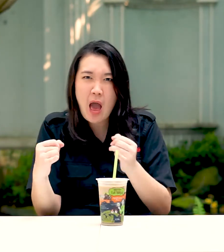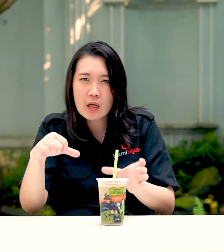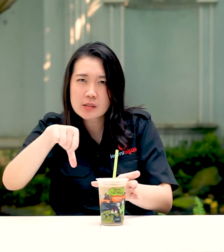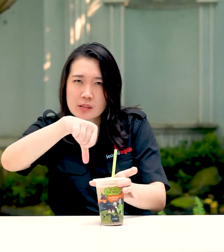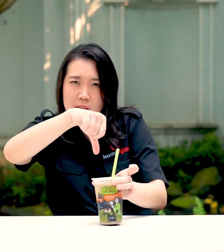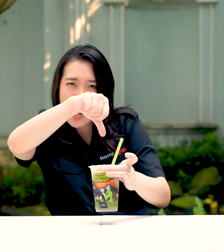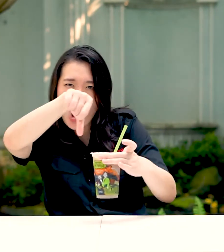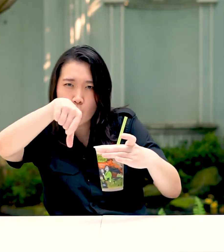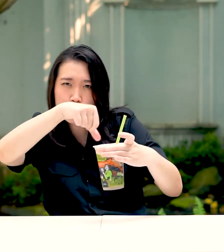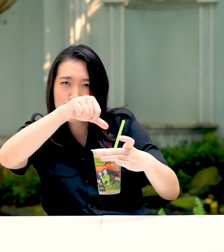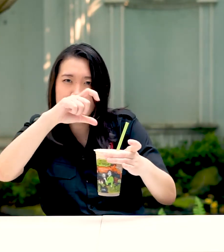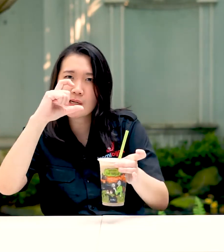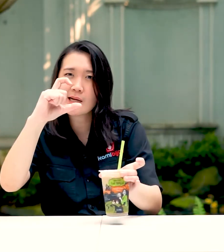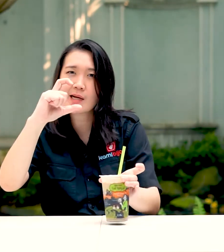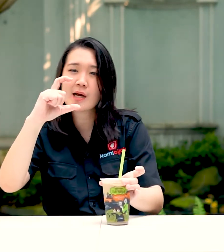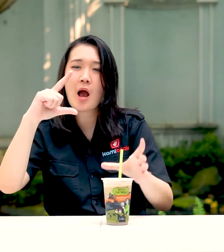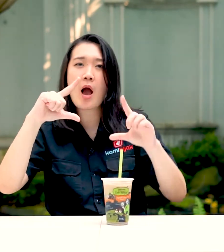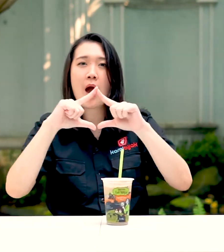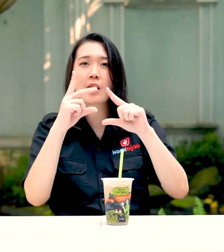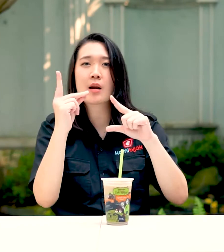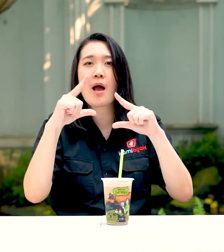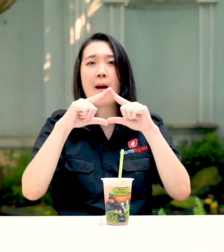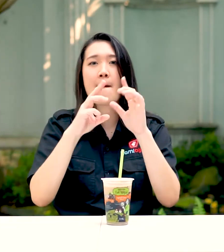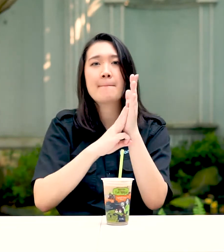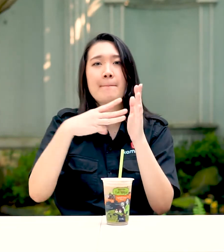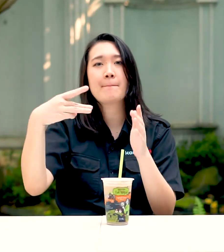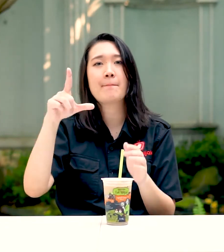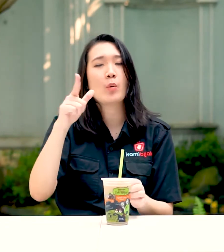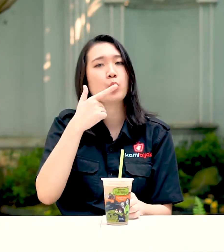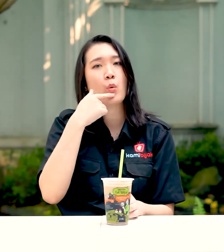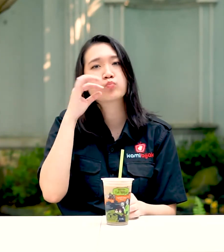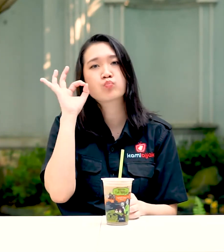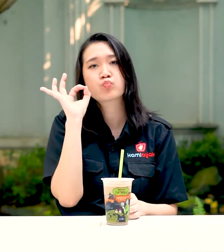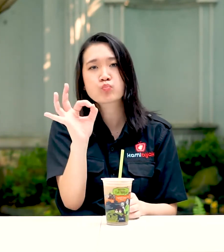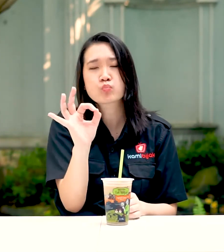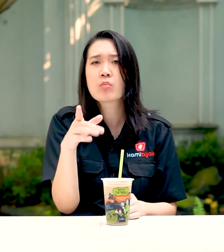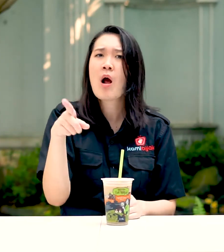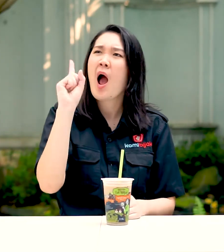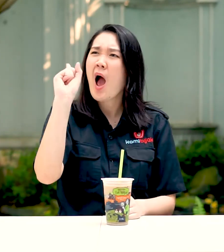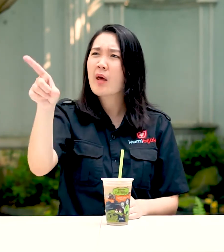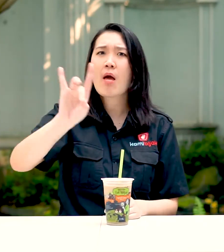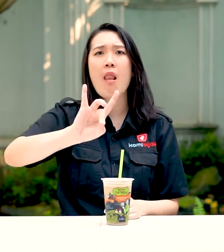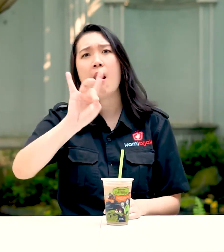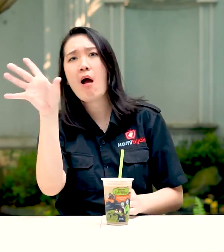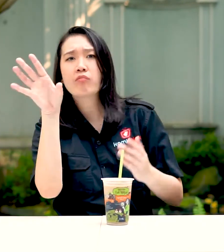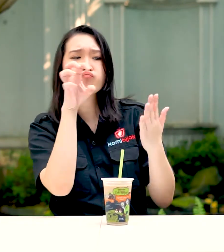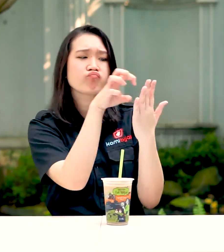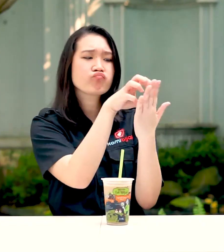terakhir saus caramel. Enak banget.